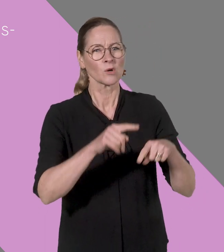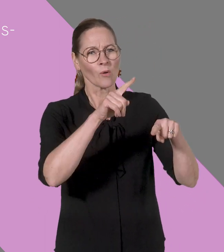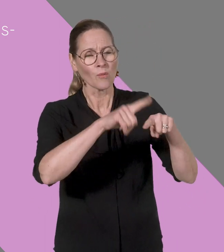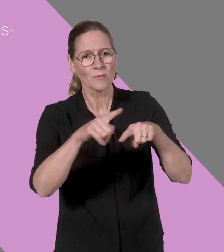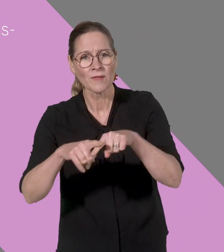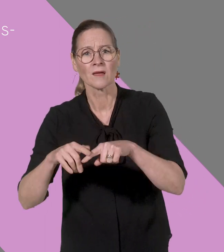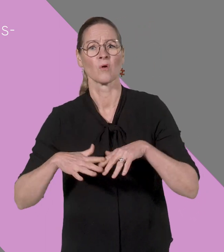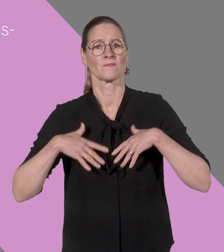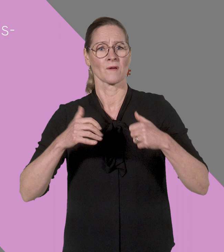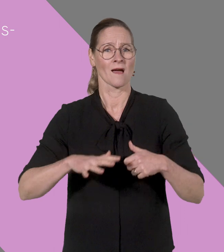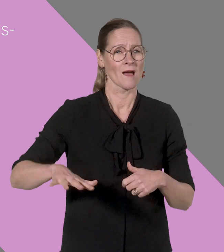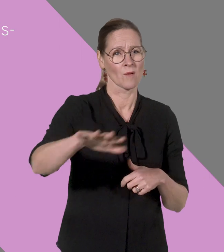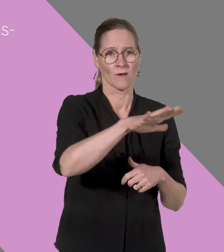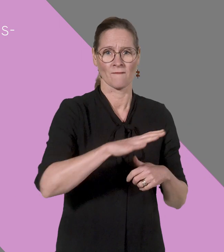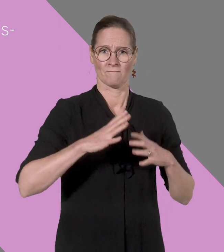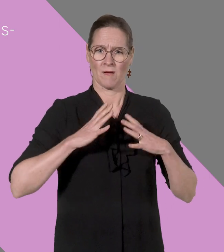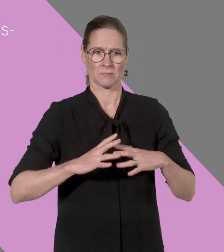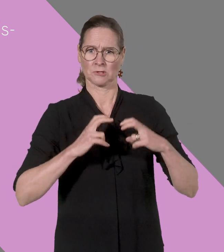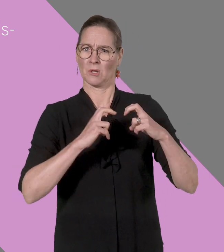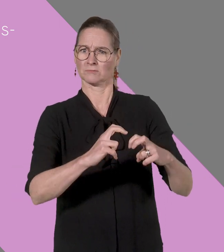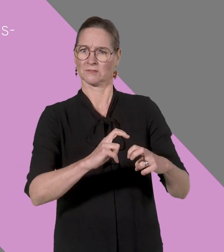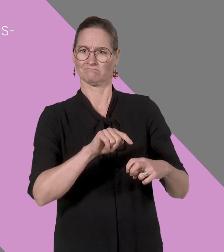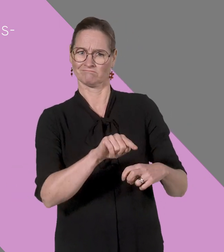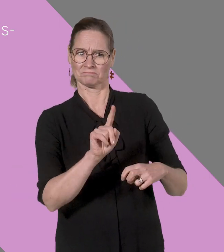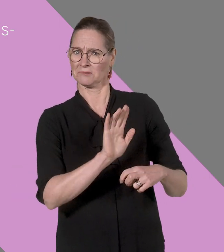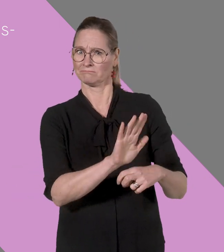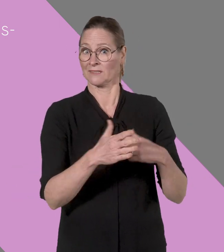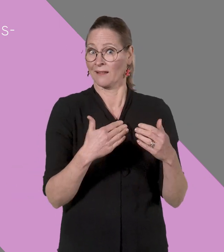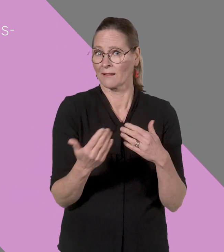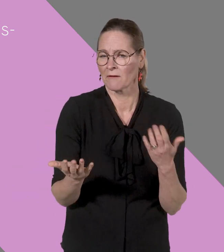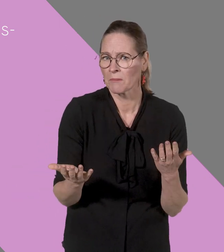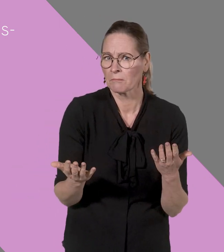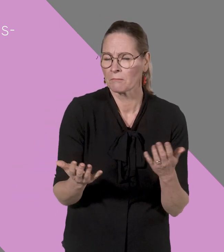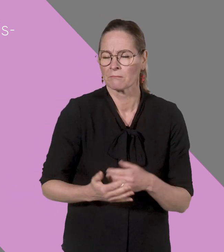Mitkä ovat sen tehtävät kunnassa ja hyvinvointialueella?